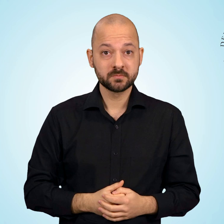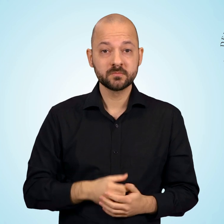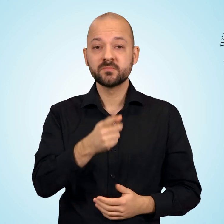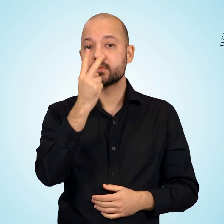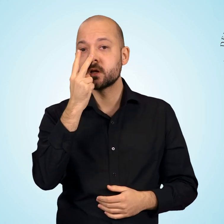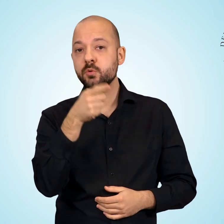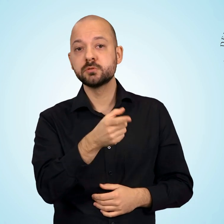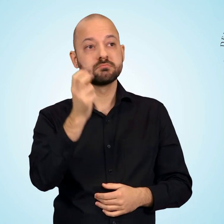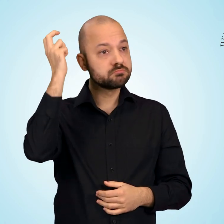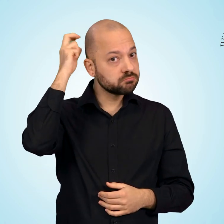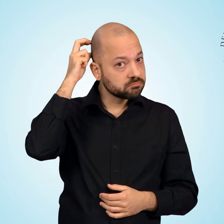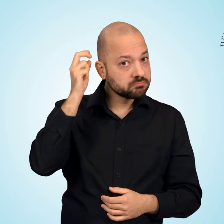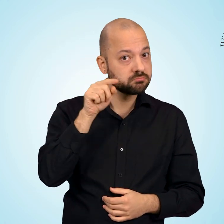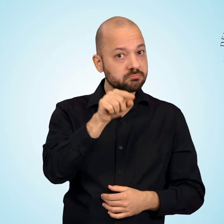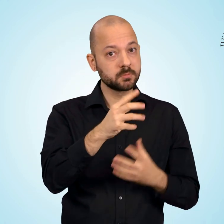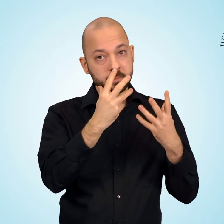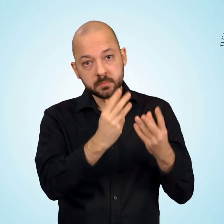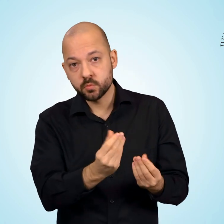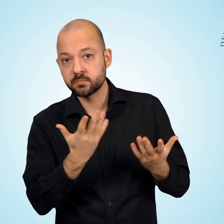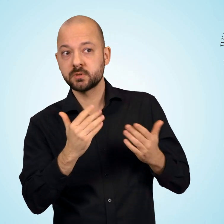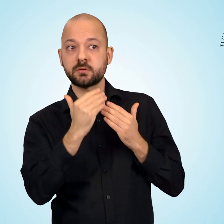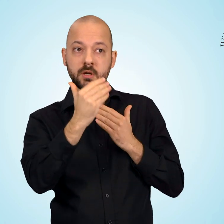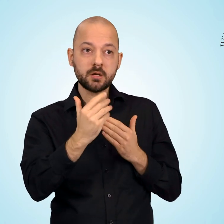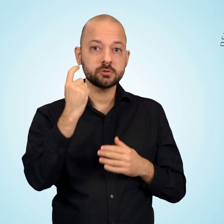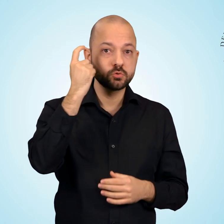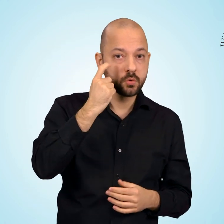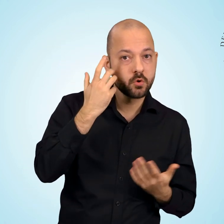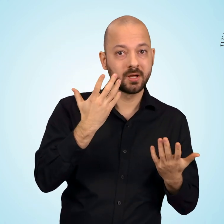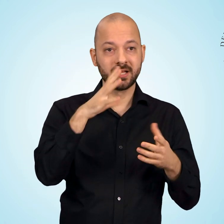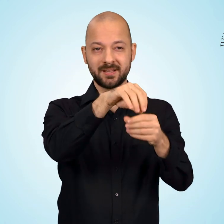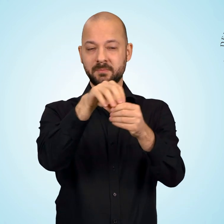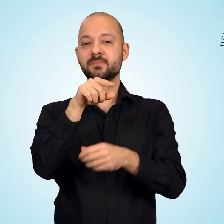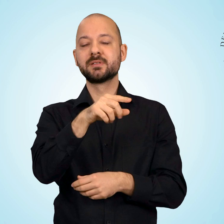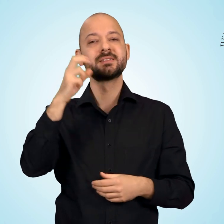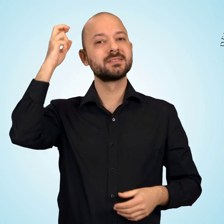im Rahmen der Implantationsvorsorge und - nachsorge